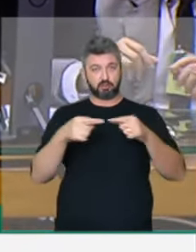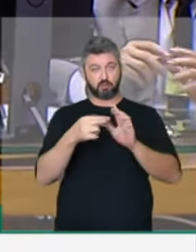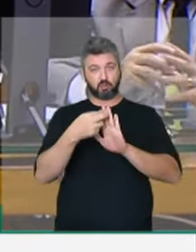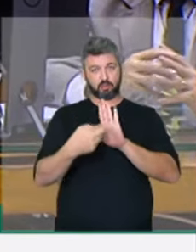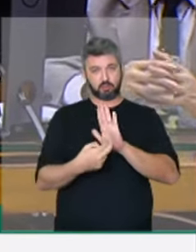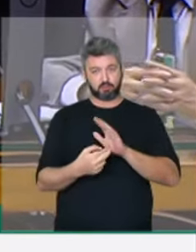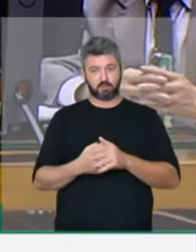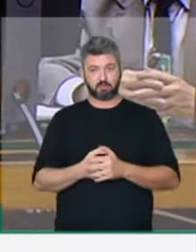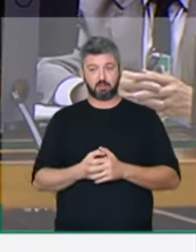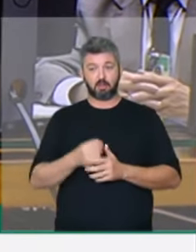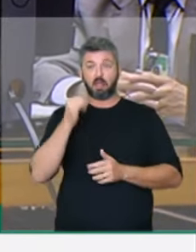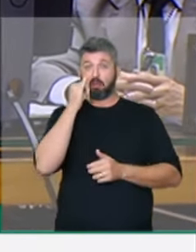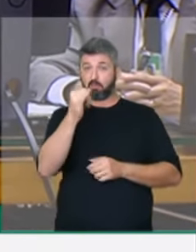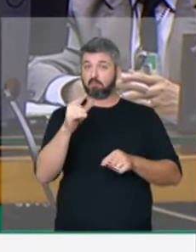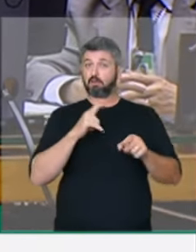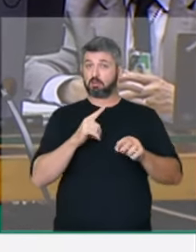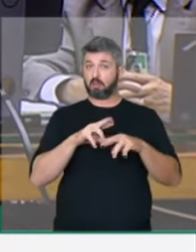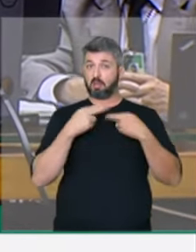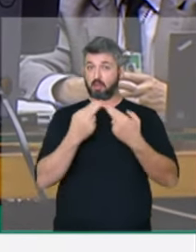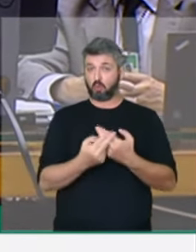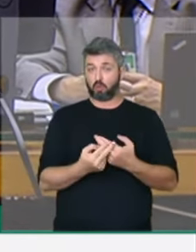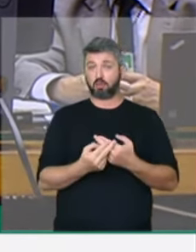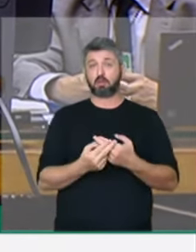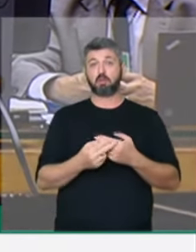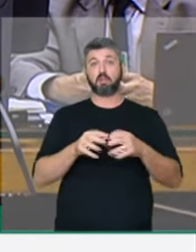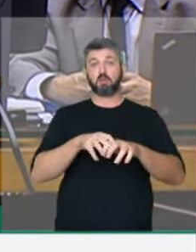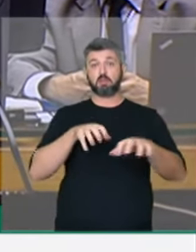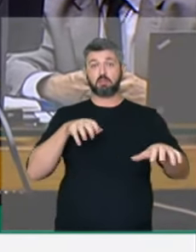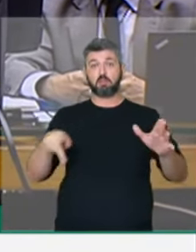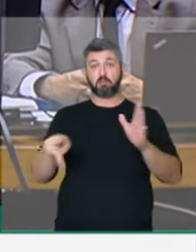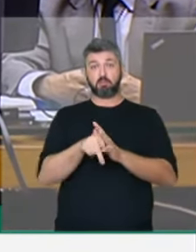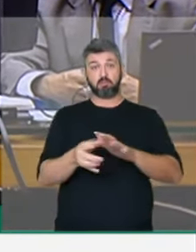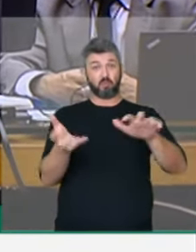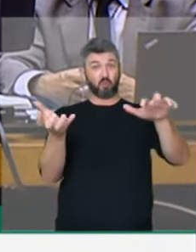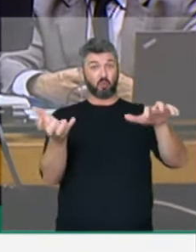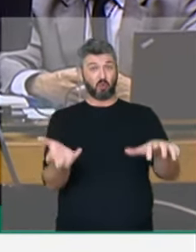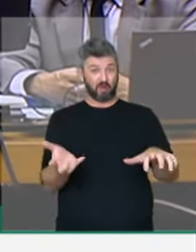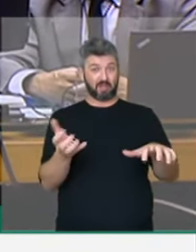NOS TERMOS REGIMENTAIS. LEMBRO QUE FOI CONVOCADA SESSÃO DELIBERATIVA REMOTA DO CONGRESSO NACIONAL PARA AMANHÃ, QUINTA-FEIRA, 25 DE MARÇO ÀS 15 HORAS NO